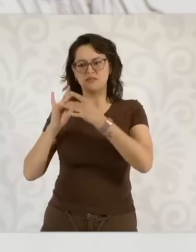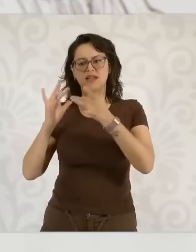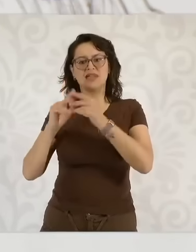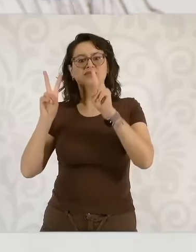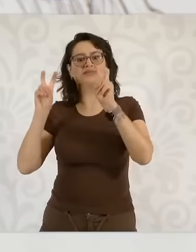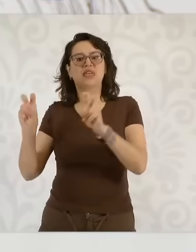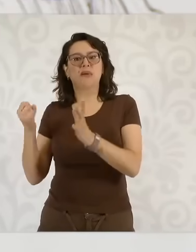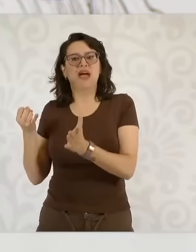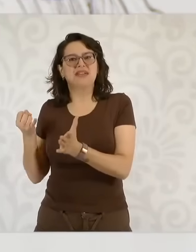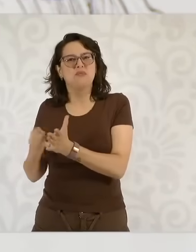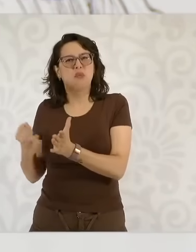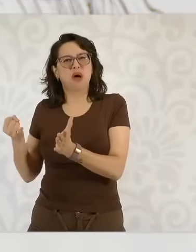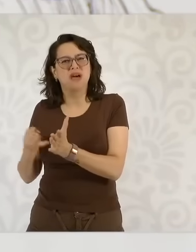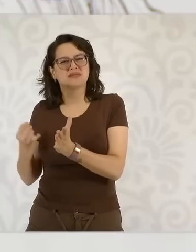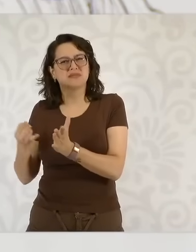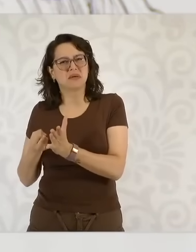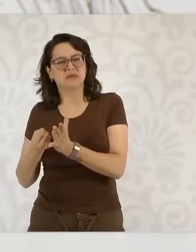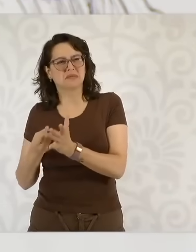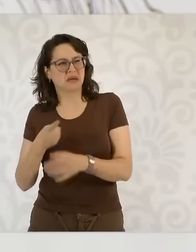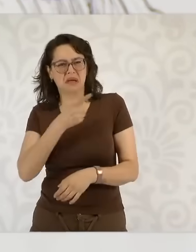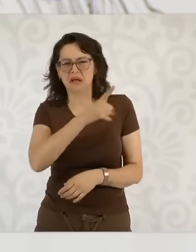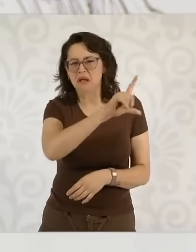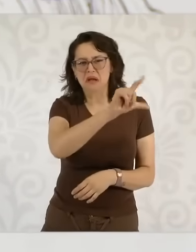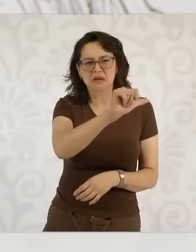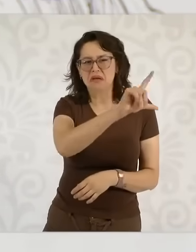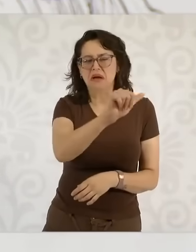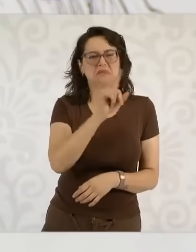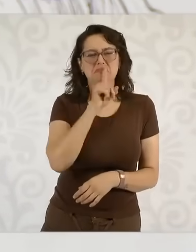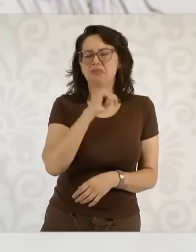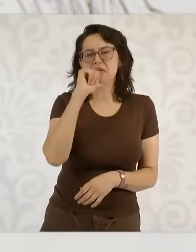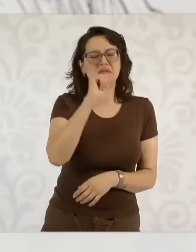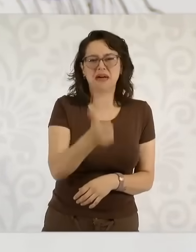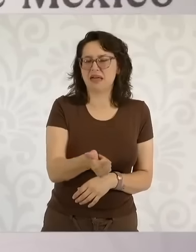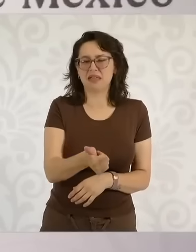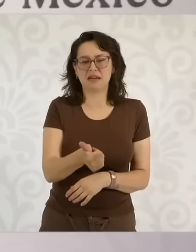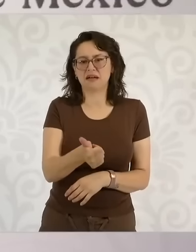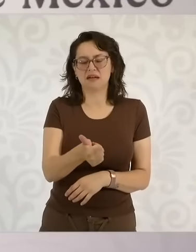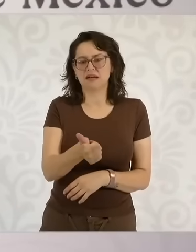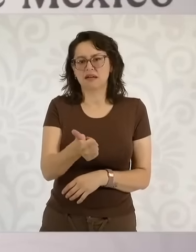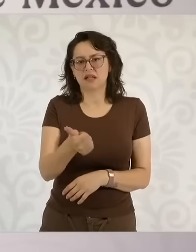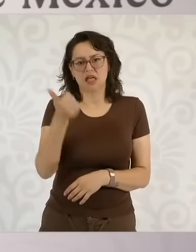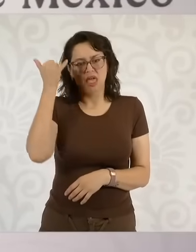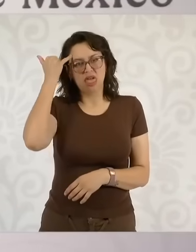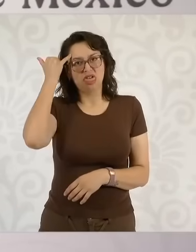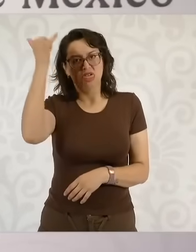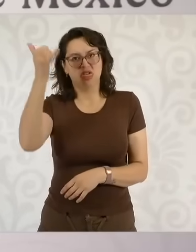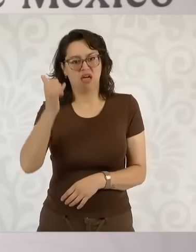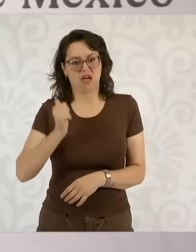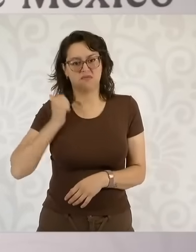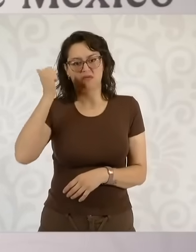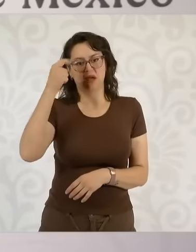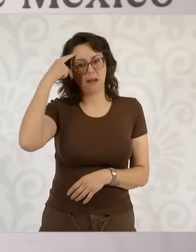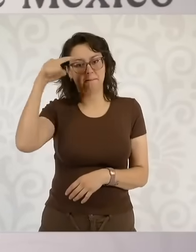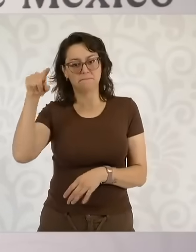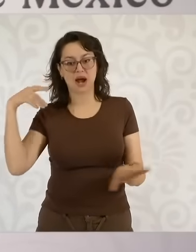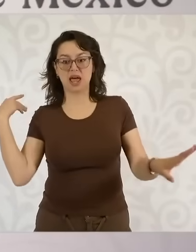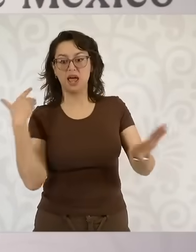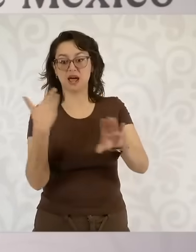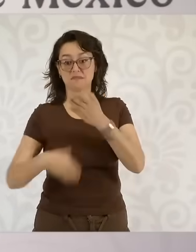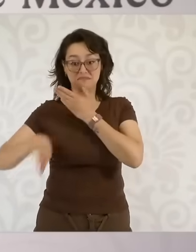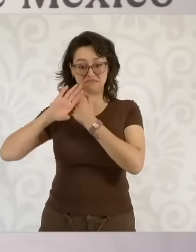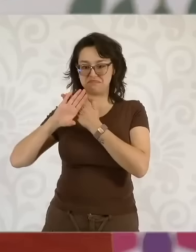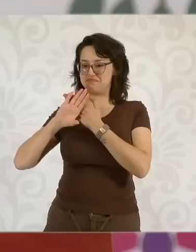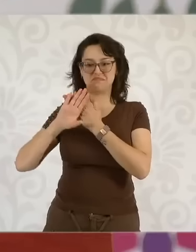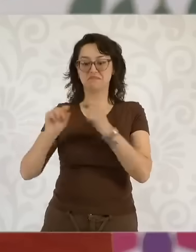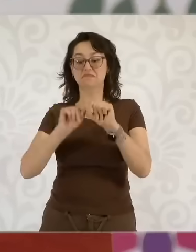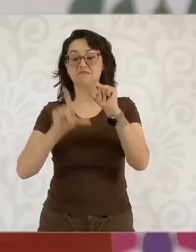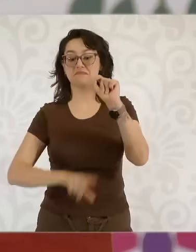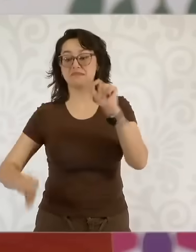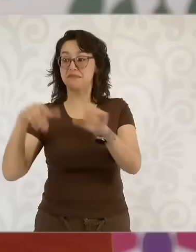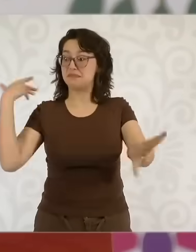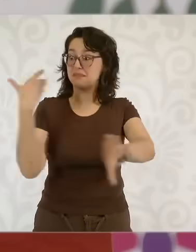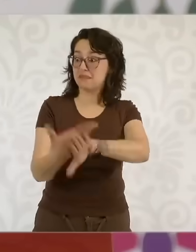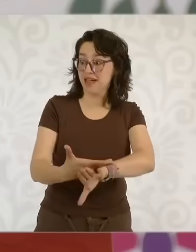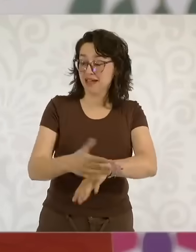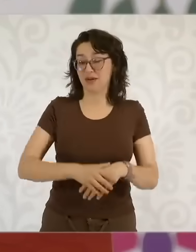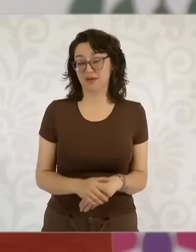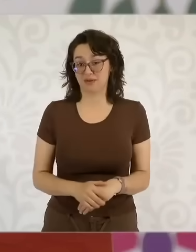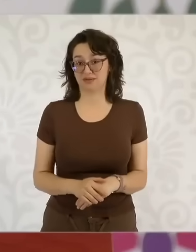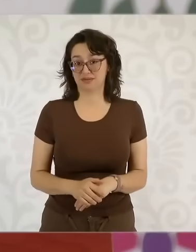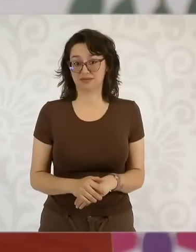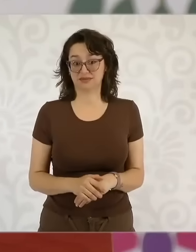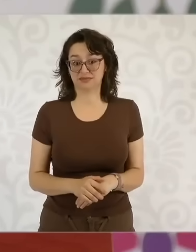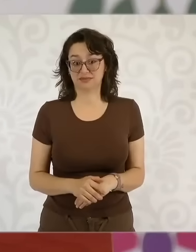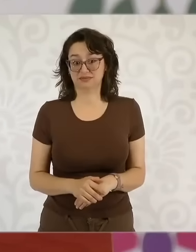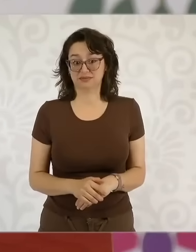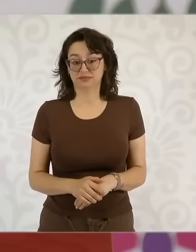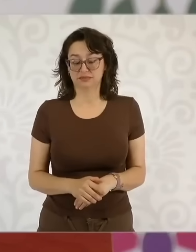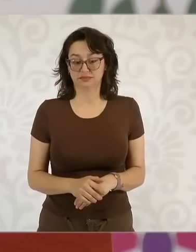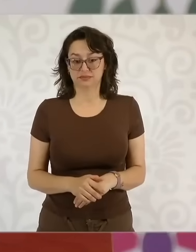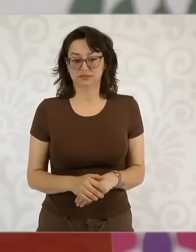lo que estaba ocurriendo en Los Ángeles para eh actuar en contra ¿no de la presidenta de México